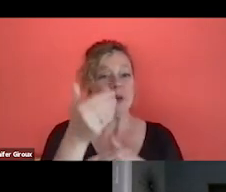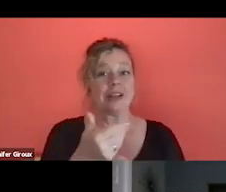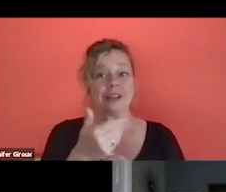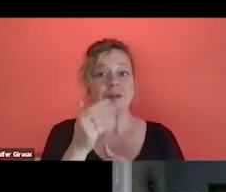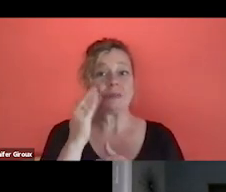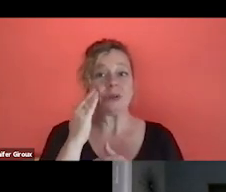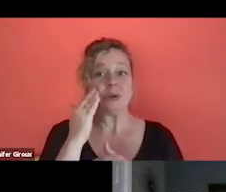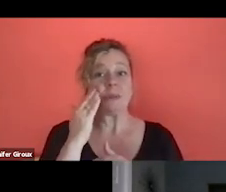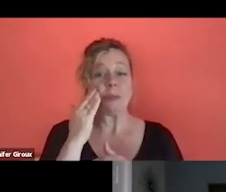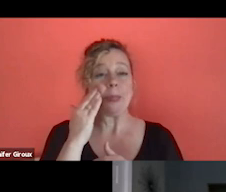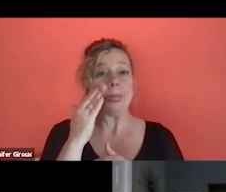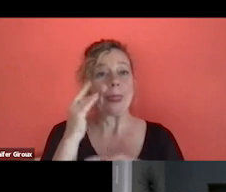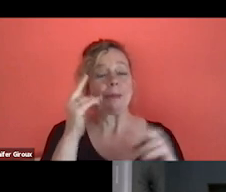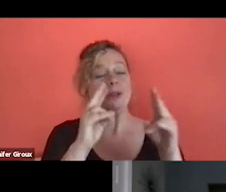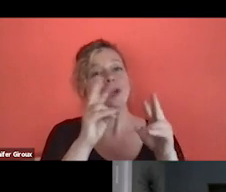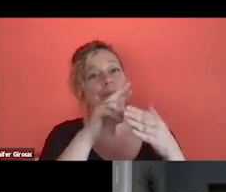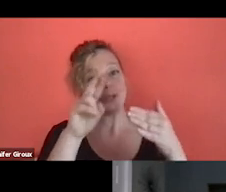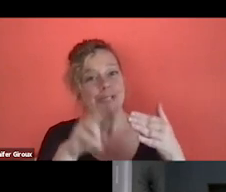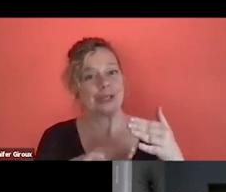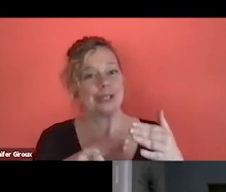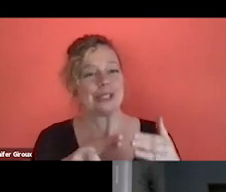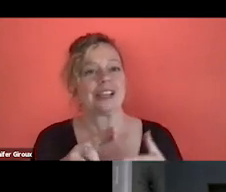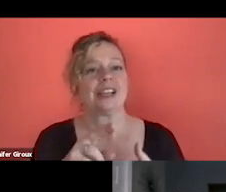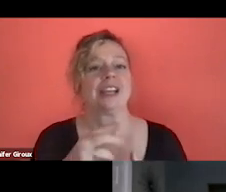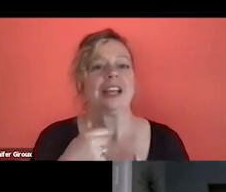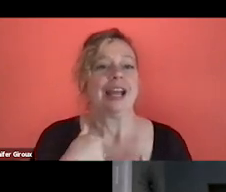Estoy mirando los resultados de la encuesta, y estoy muy, muy feliz